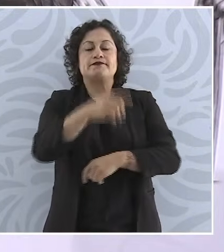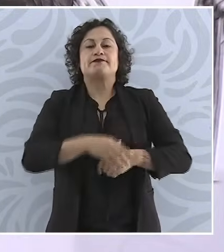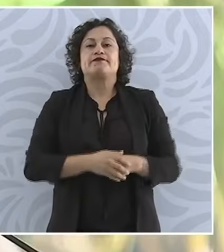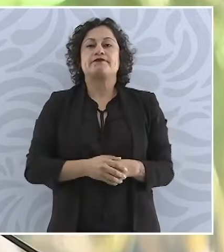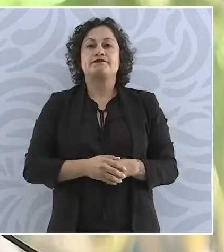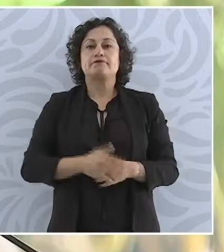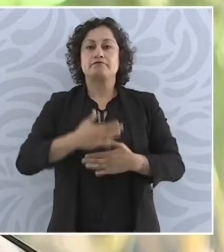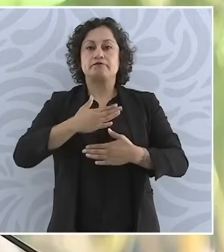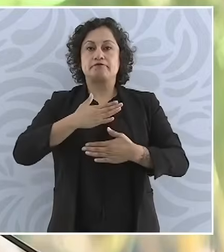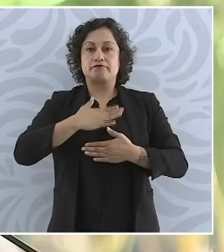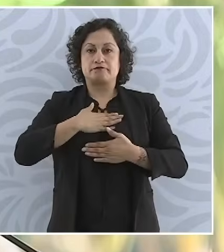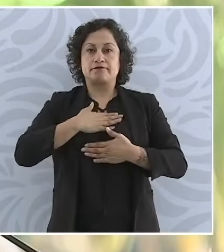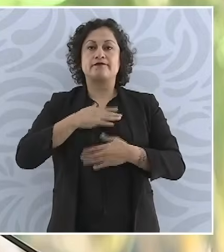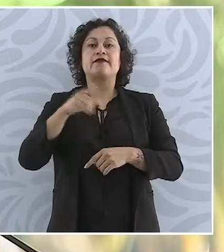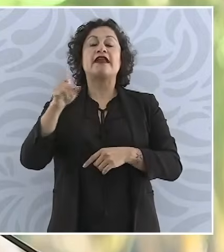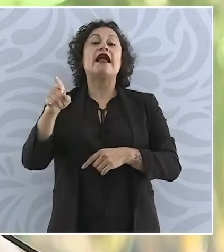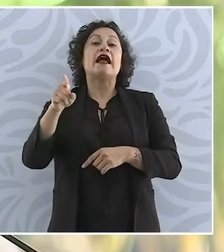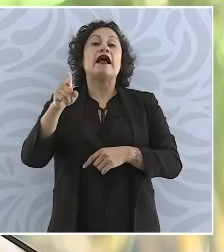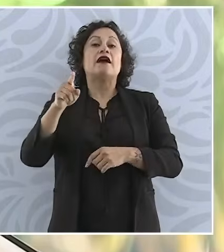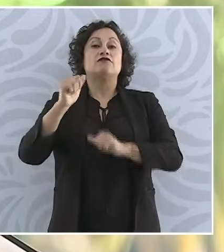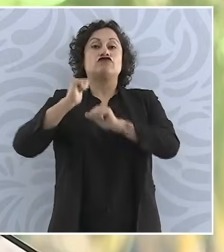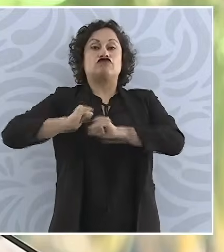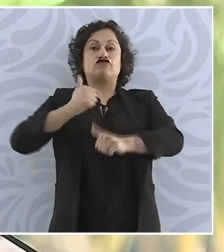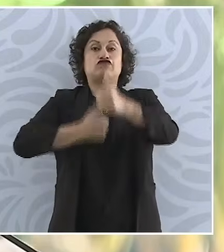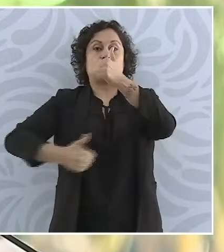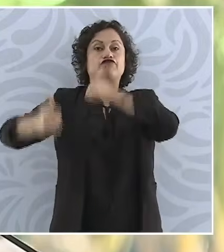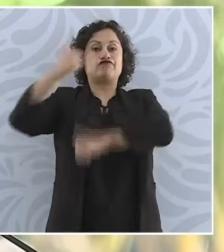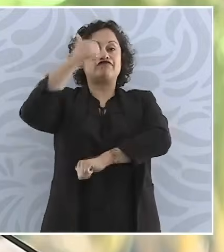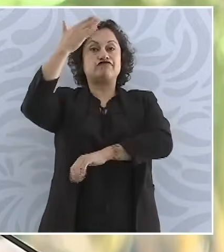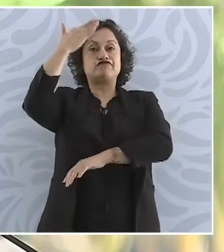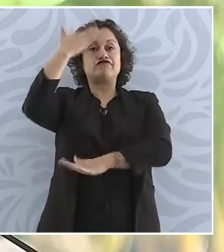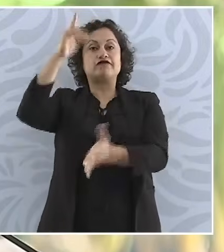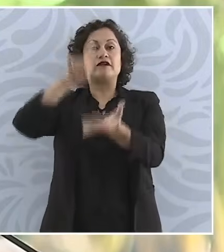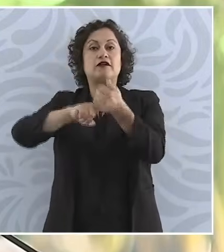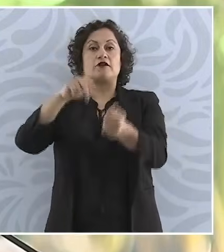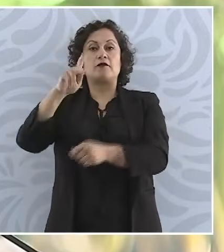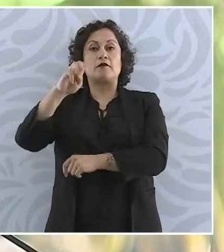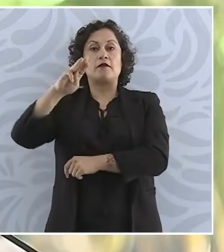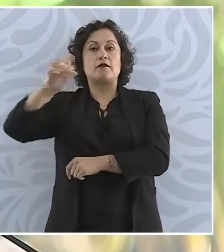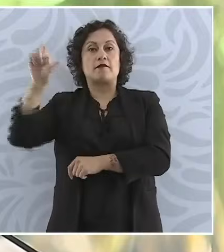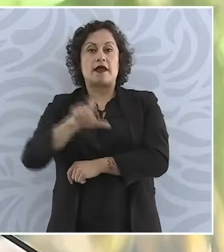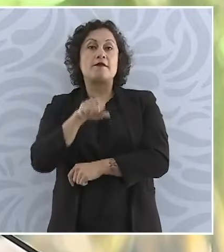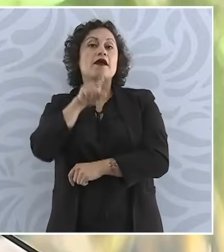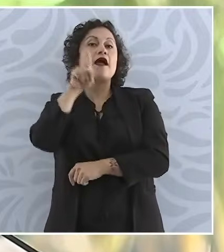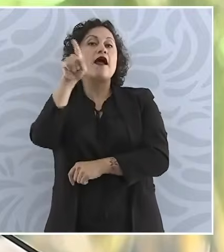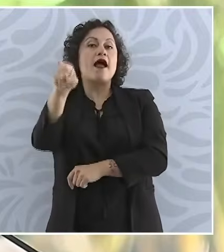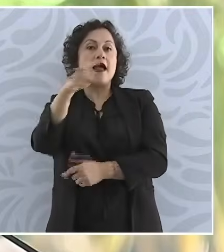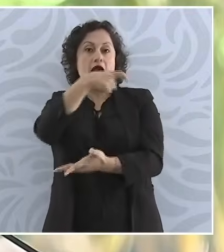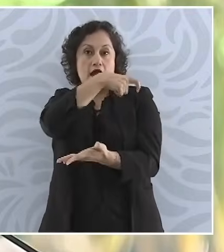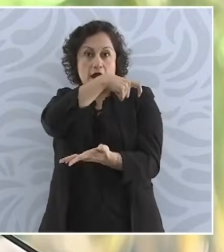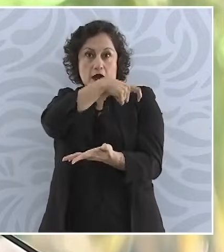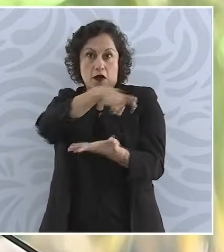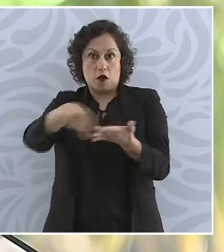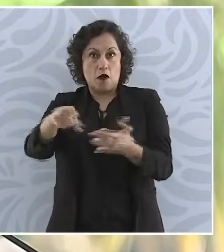Don Jesús Silva gerso fue el encargado de comprar y abanderar el primer barco de la flota petrolera